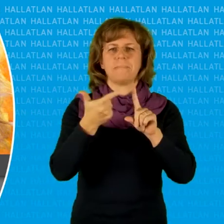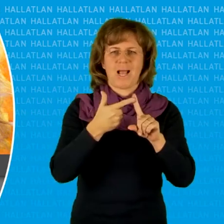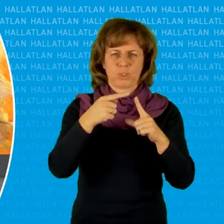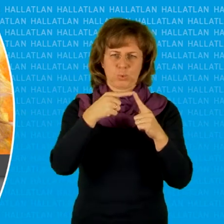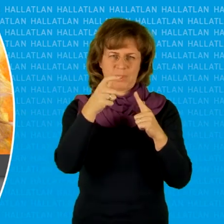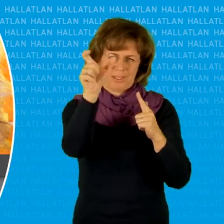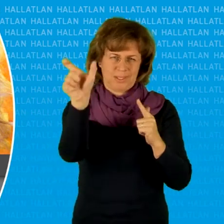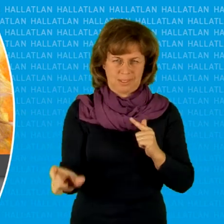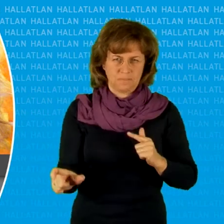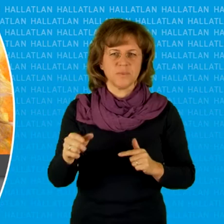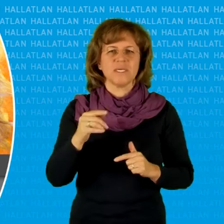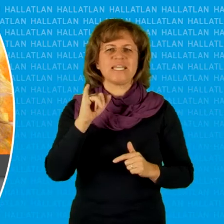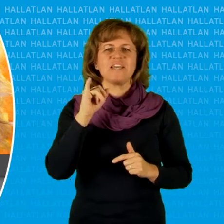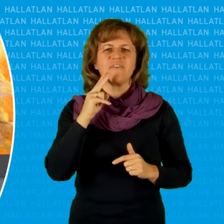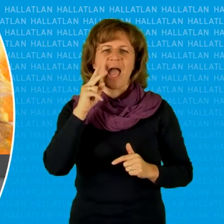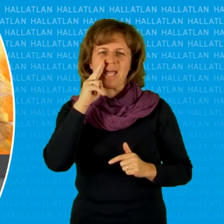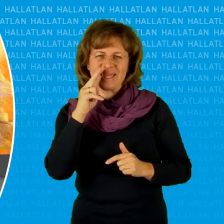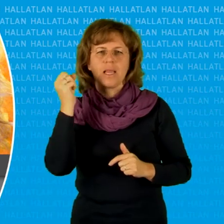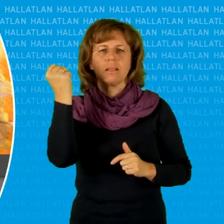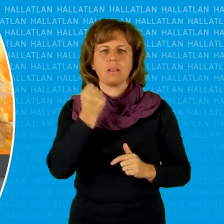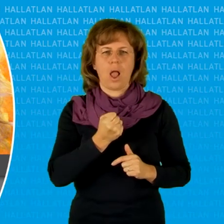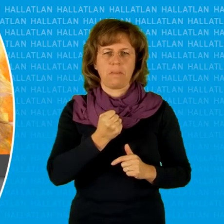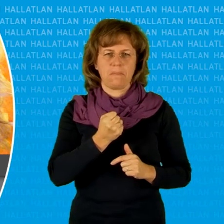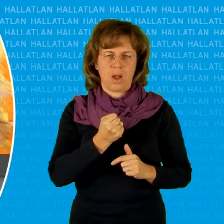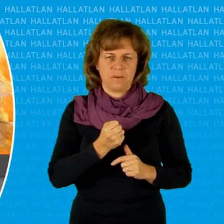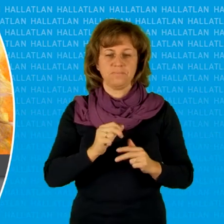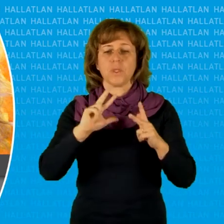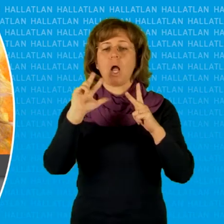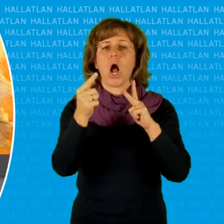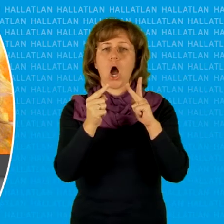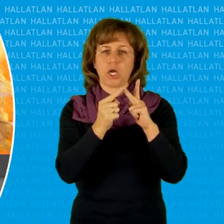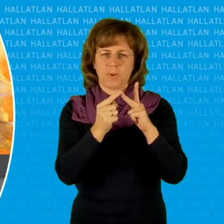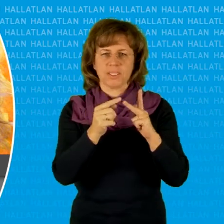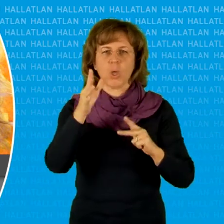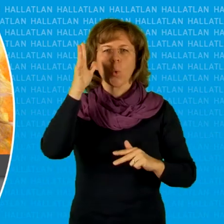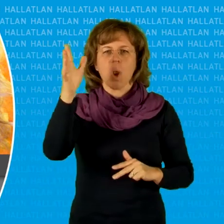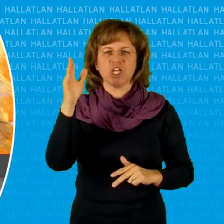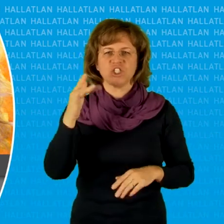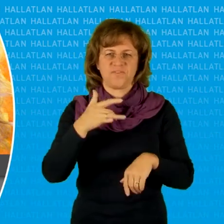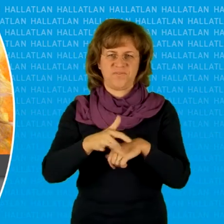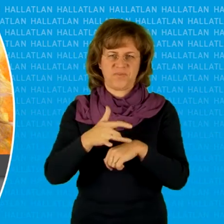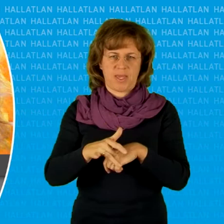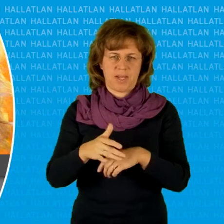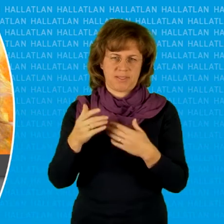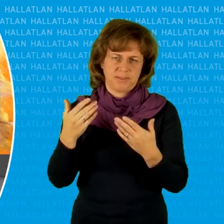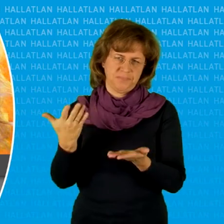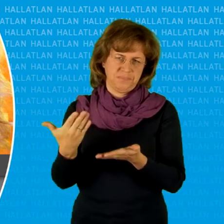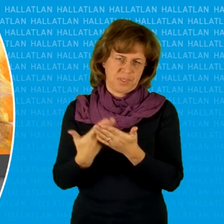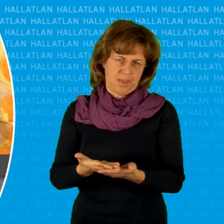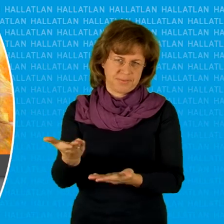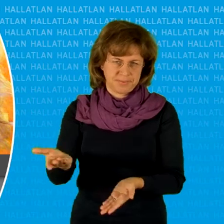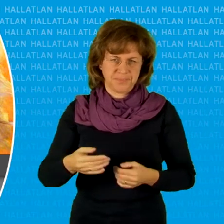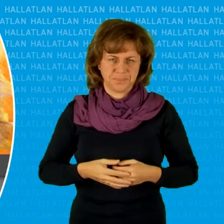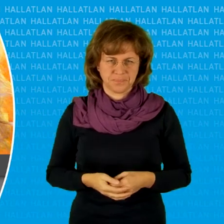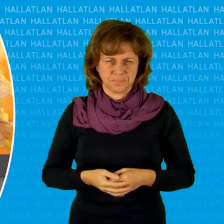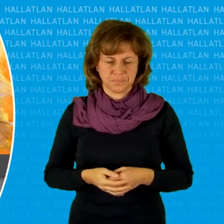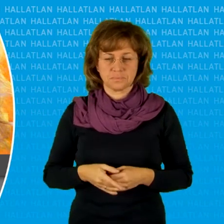A második Iványi Dalma, a harmadik pedig Köles Ferenc lett.